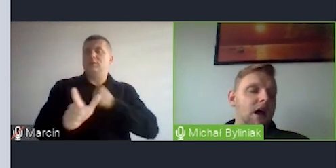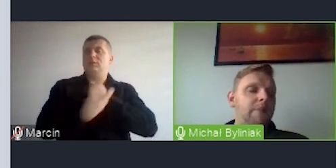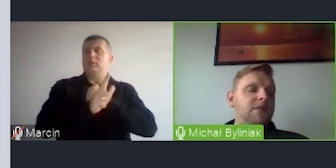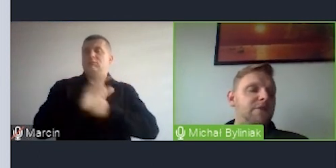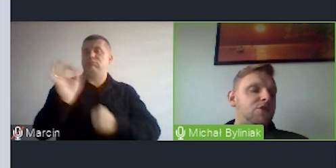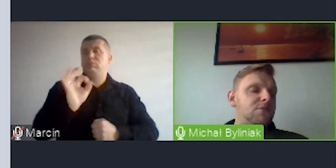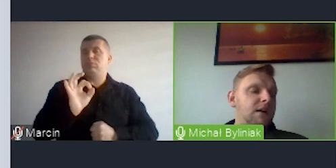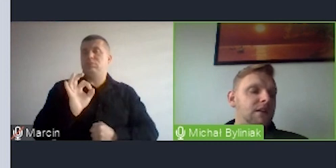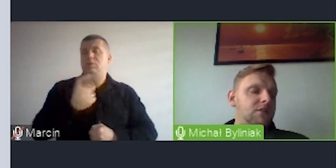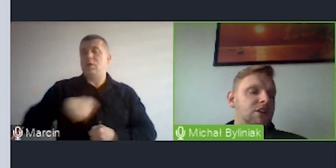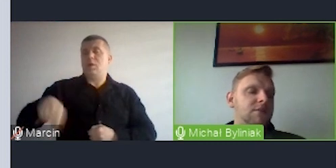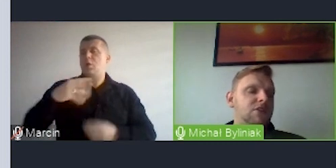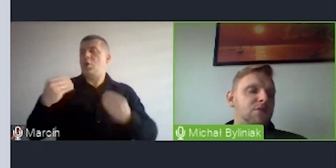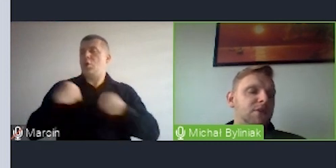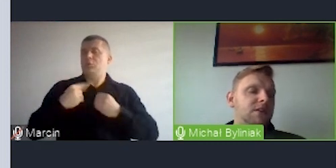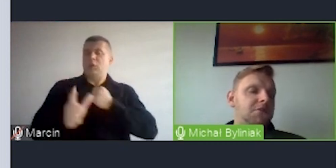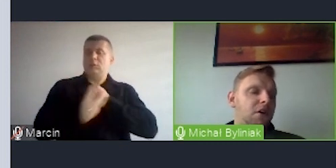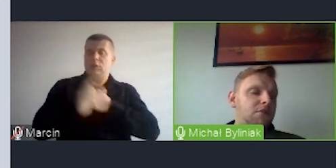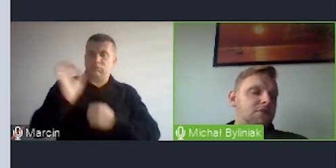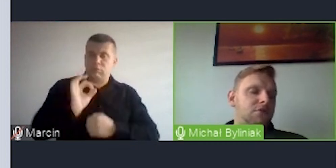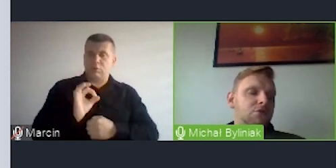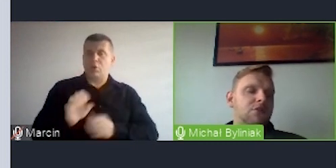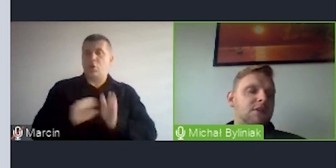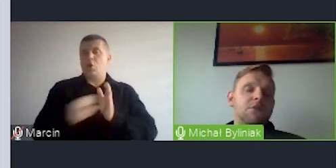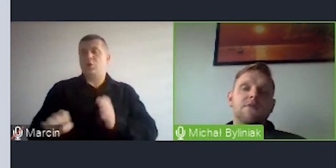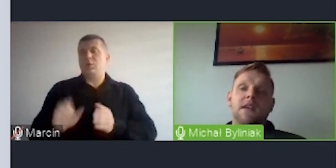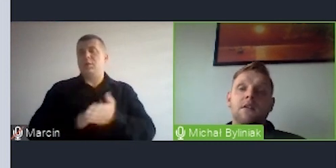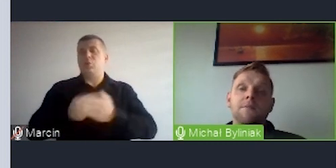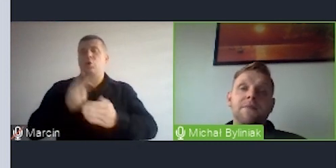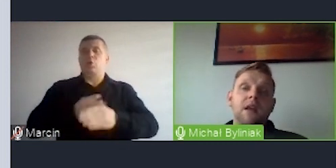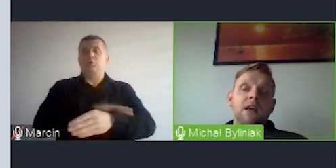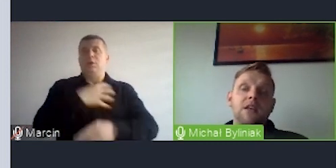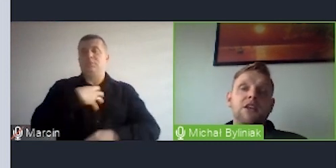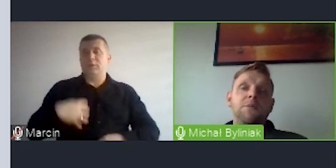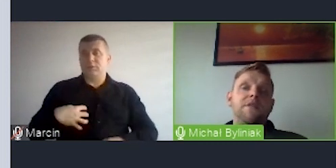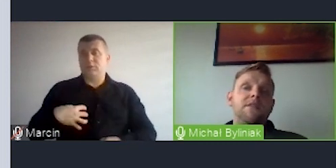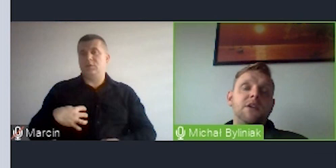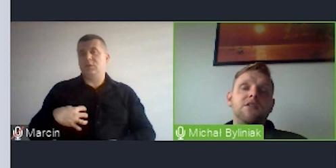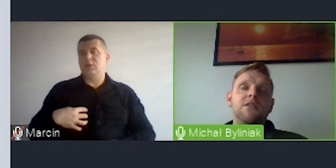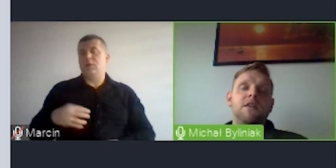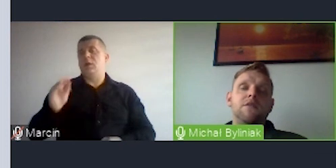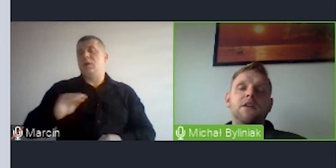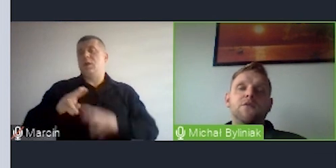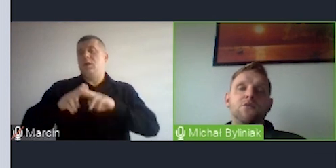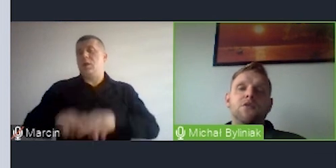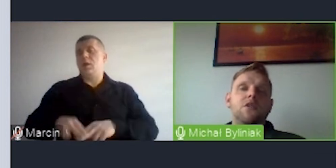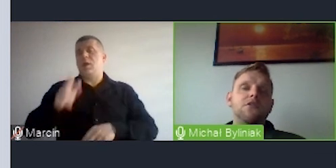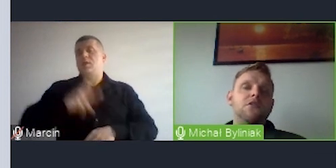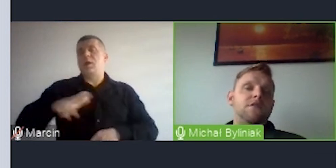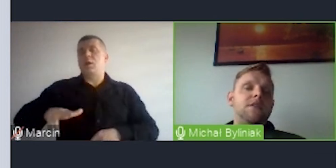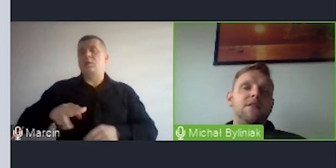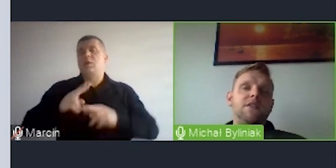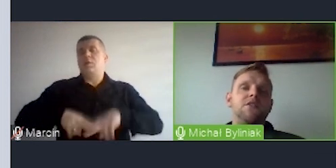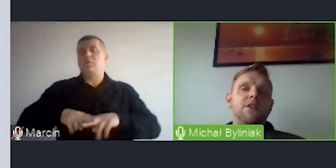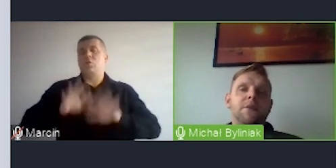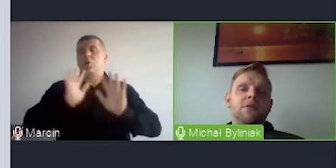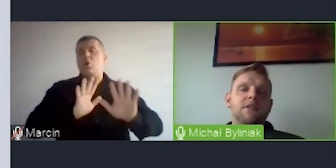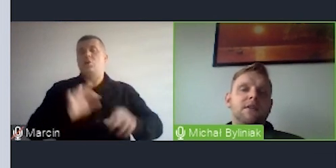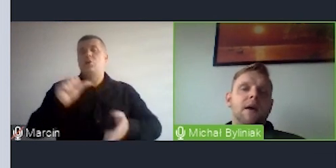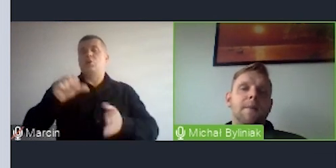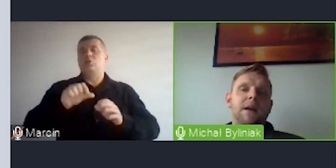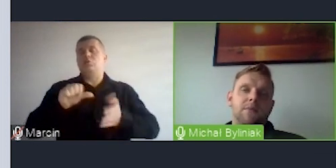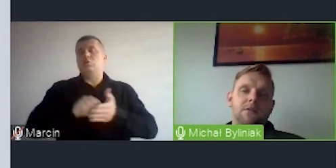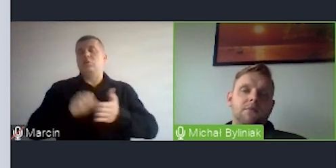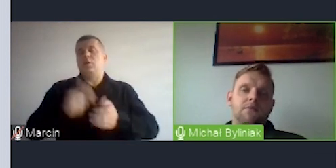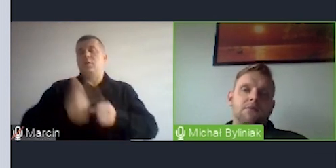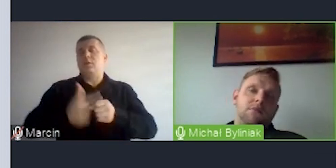a Państwo otrzymali 70% od Urzędu Marszałkowskiego i powiedzmy jeszcze z Narodowego Funduszu Ochrony Środowiska – 20% premii,